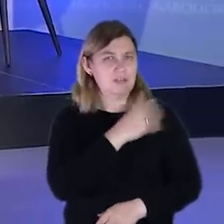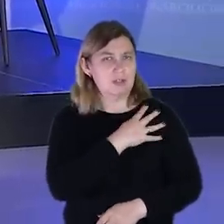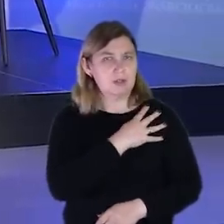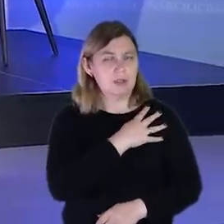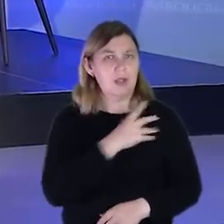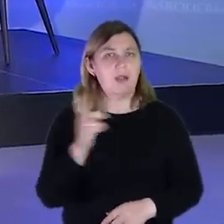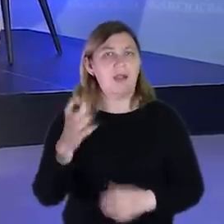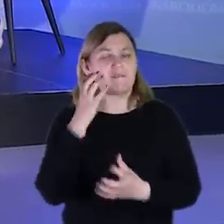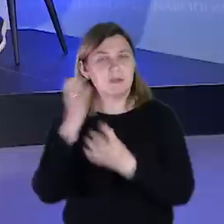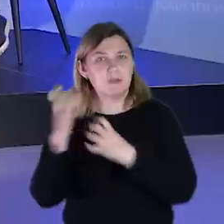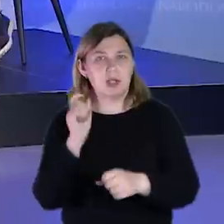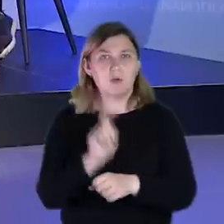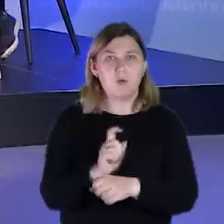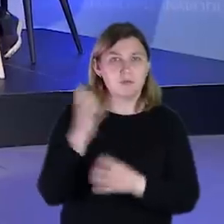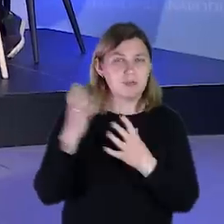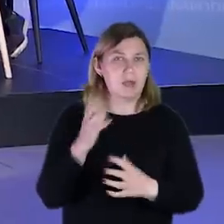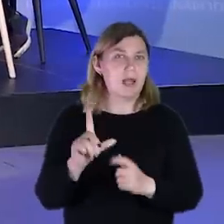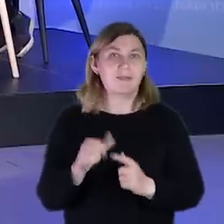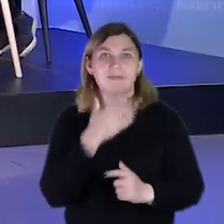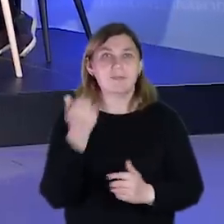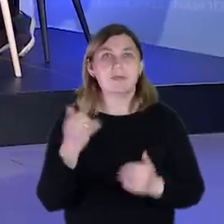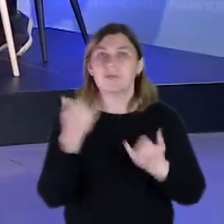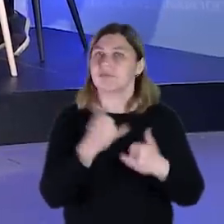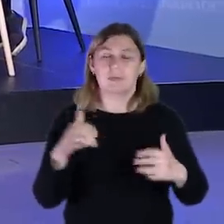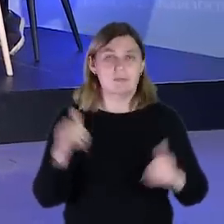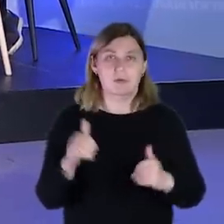wywiadu i kontrwywiadu, ale nie miał innej możliwości. Musiał z ich